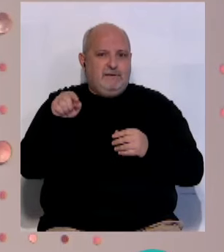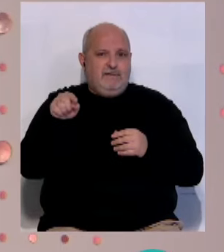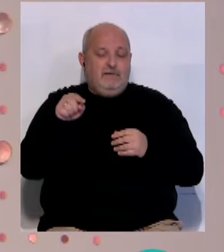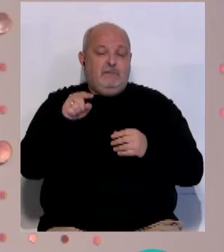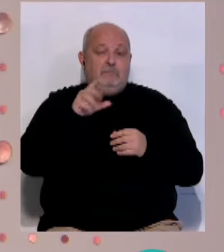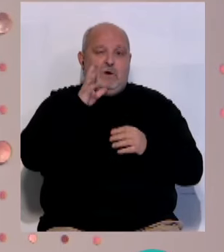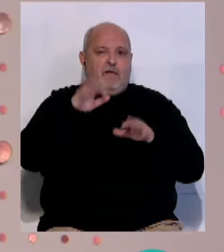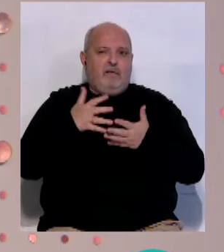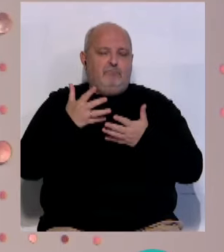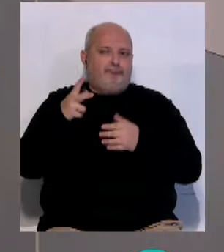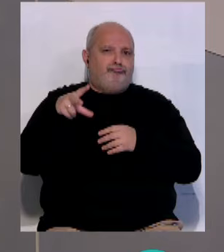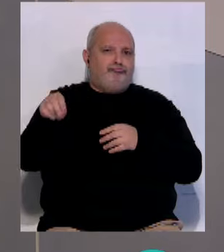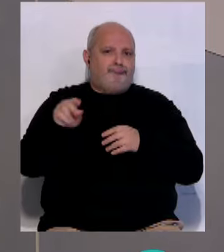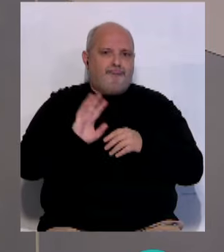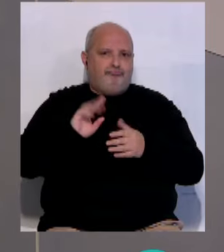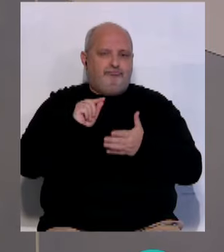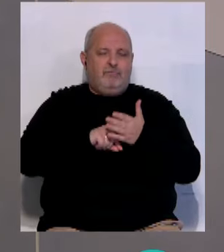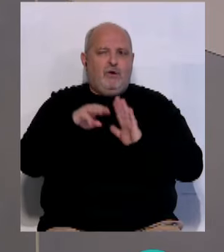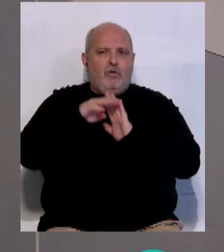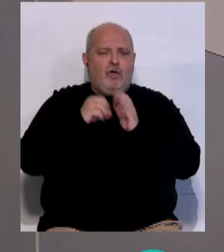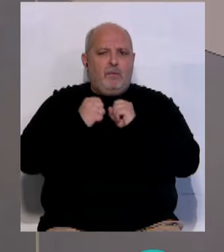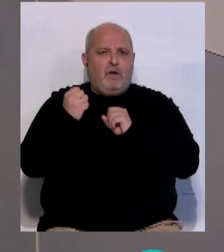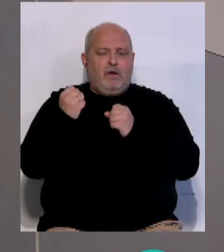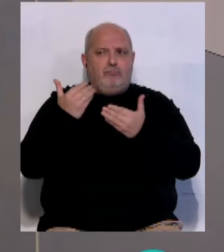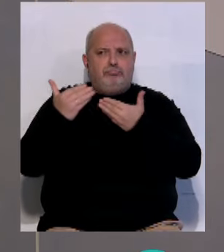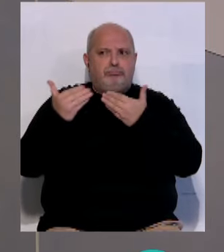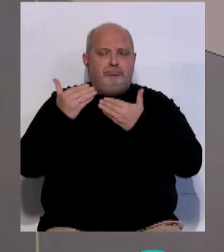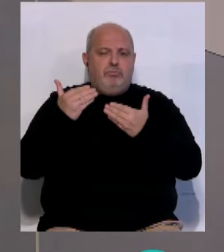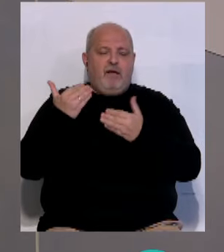se habían acordado las condiciones económicas pero que después no le cogían el teléfono a